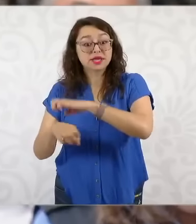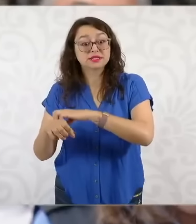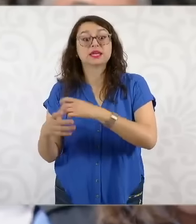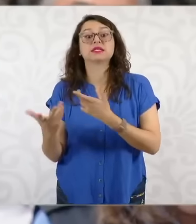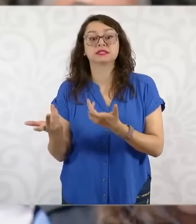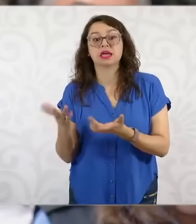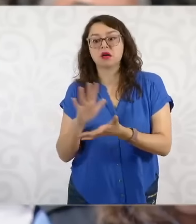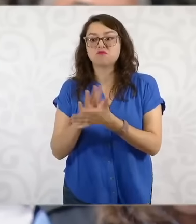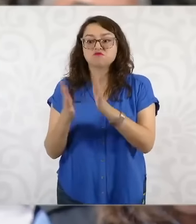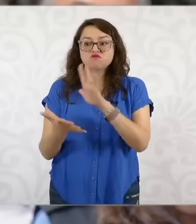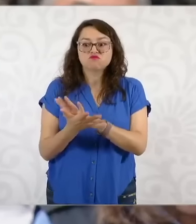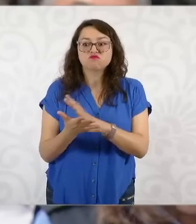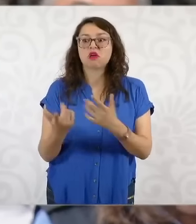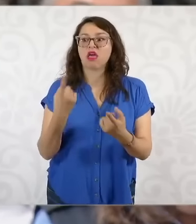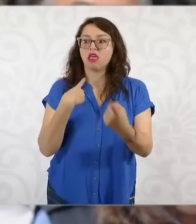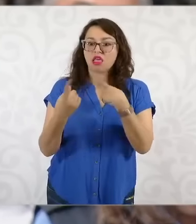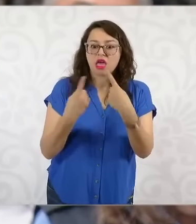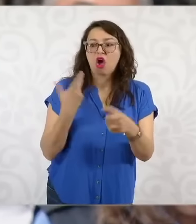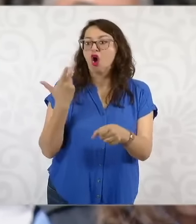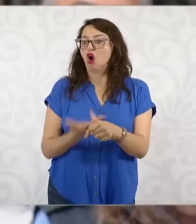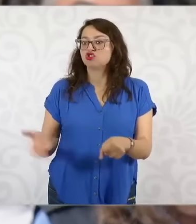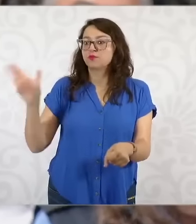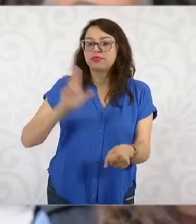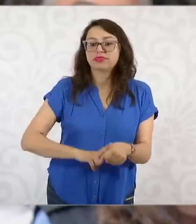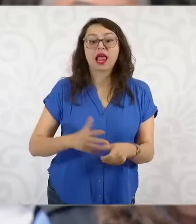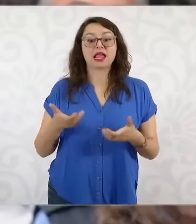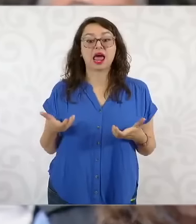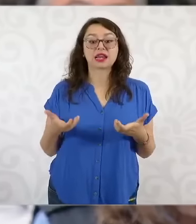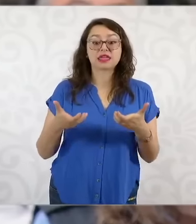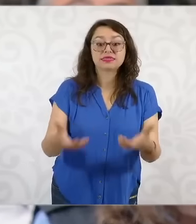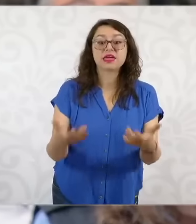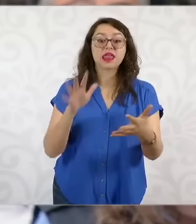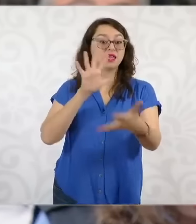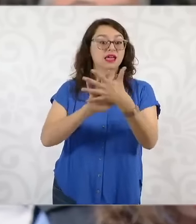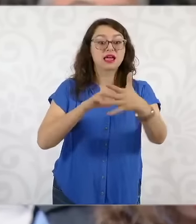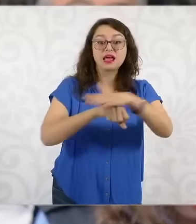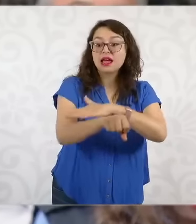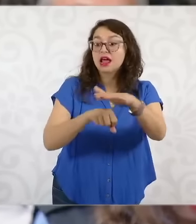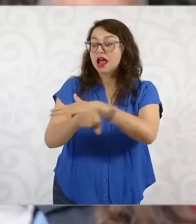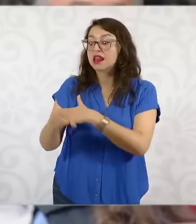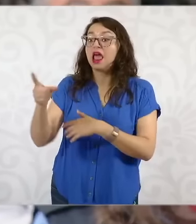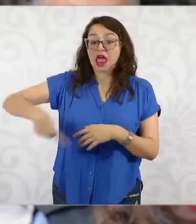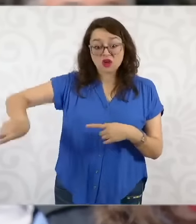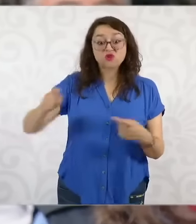cochupos en negocios en hospitales, en carreteras, en cárceles que se habían privatizado e incluso